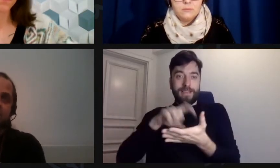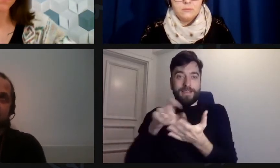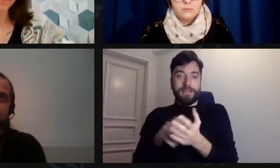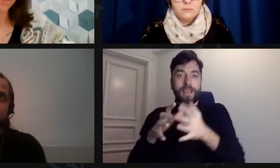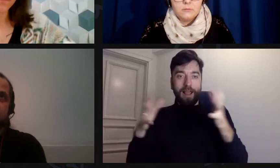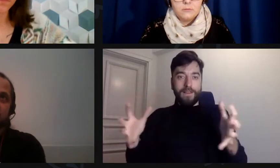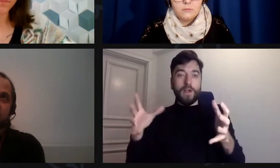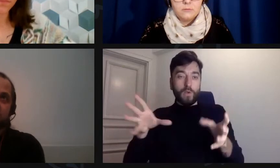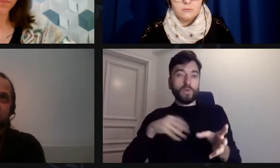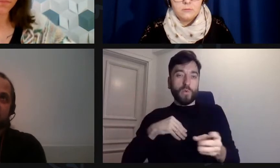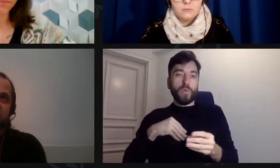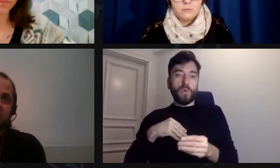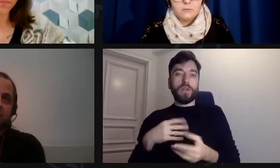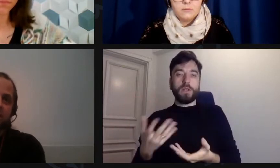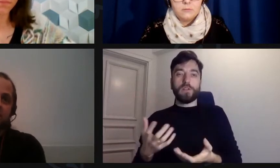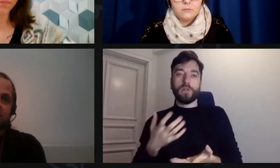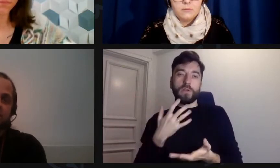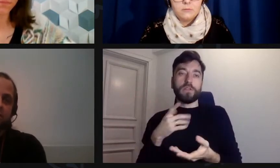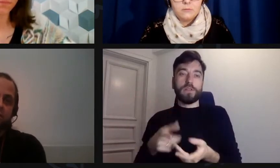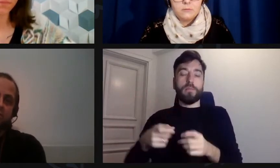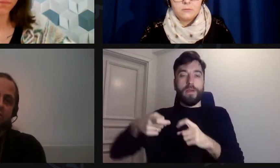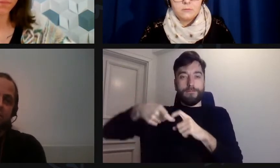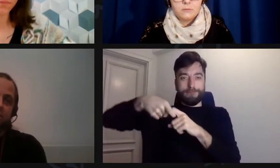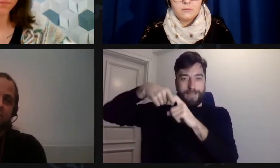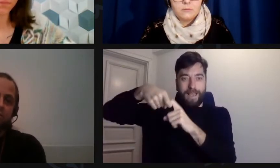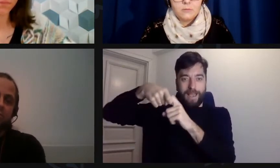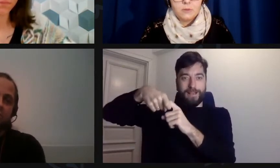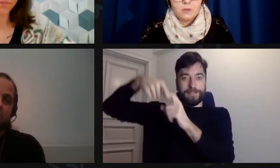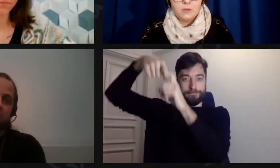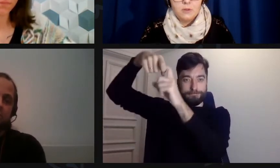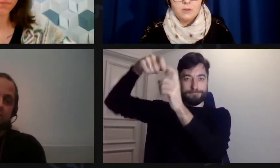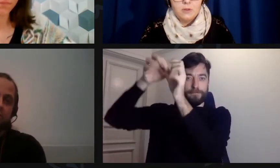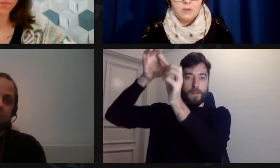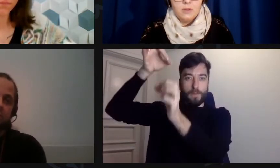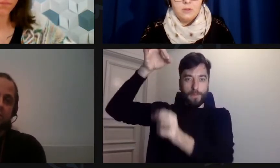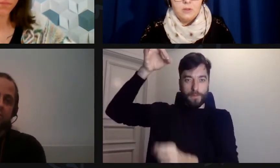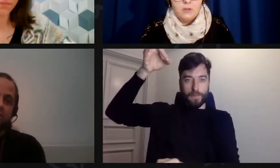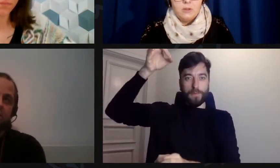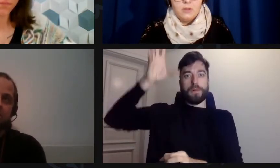mamy odpowiednie haki na suficie, gdzie można się bezpiecznie wieszać.